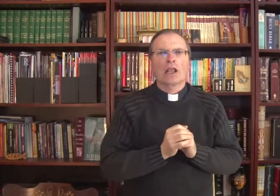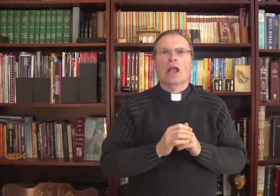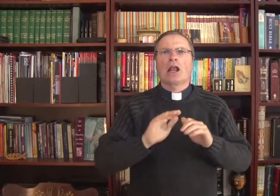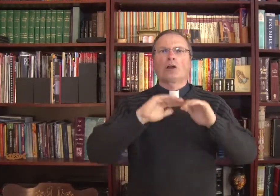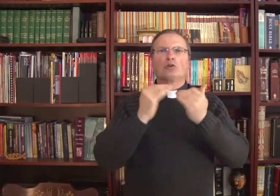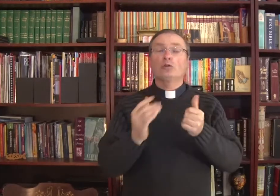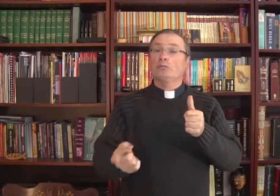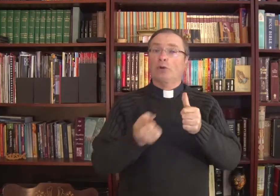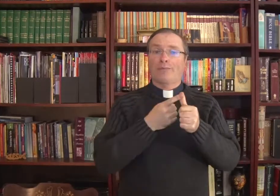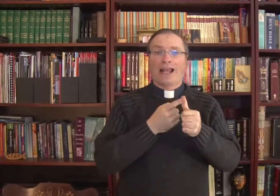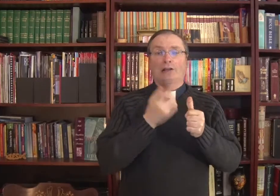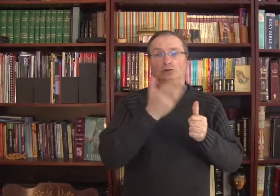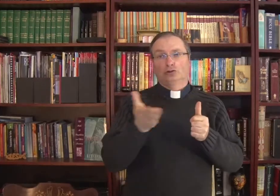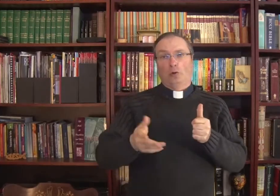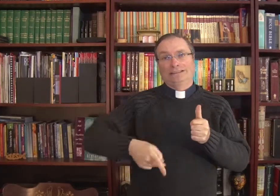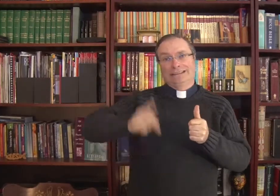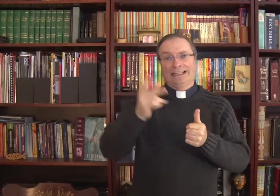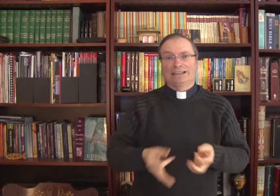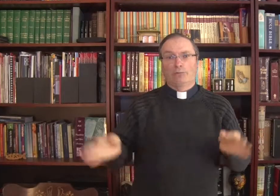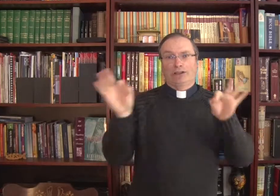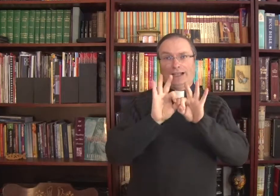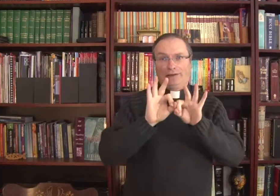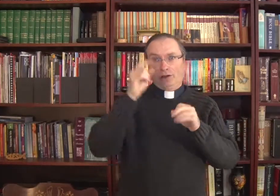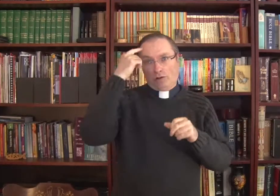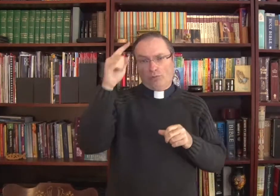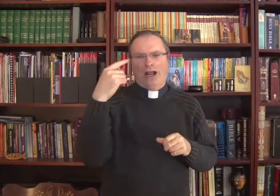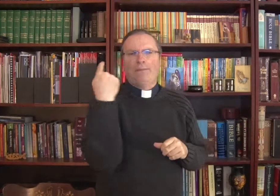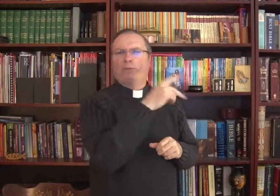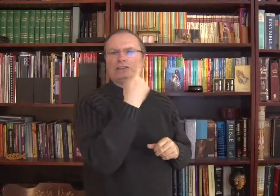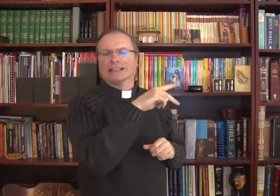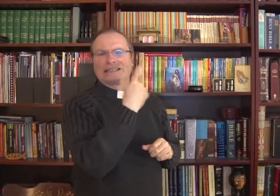La toute première chose très importante pour appartenir